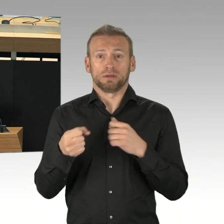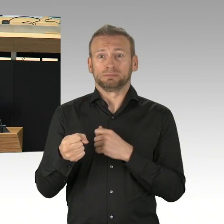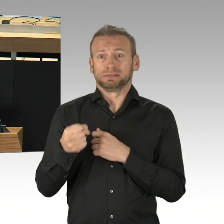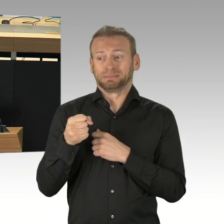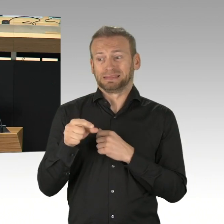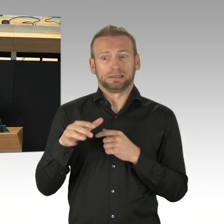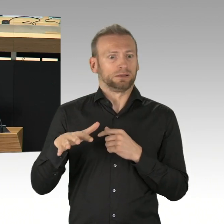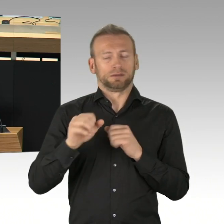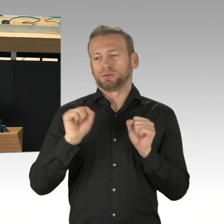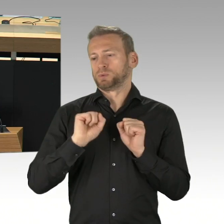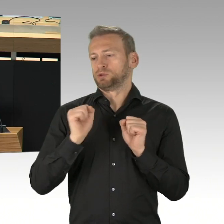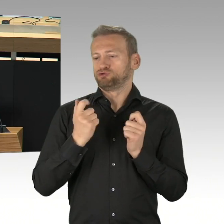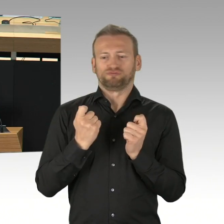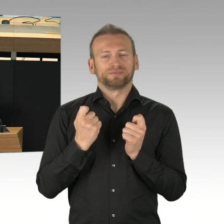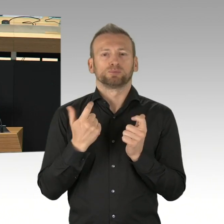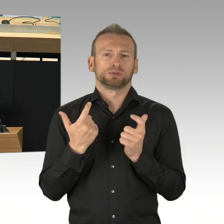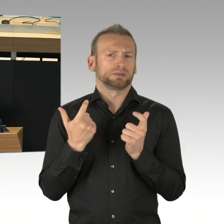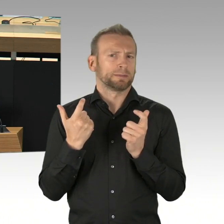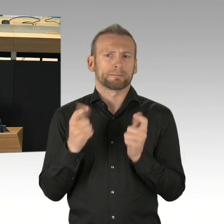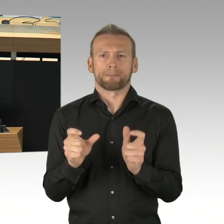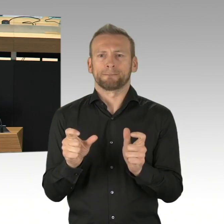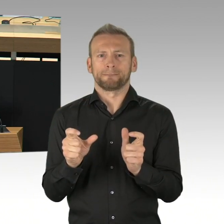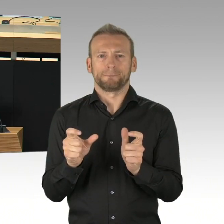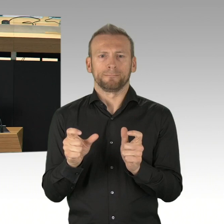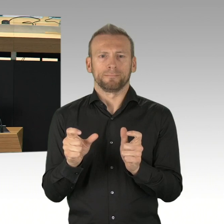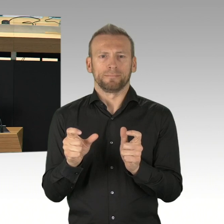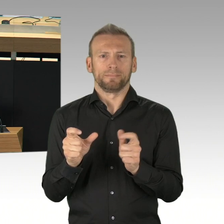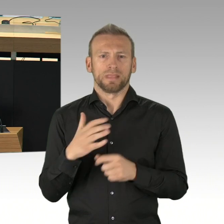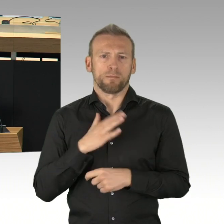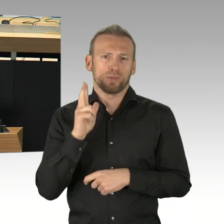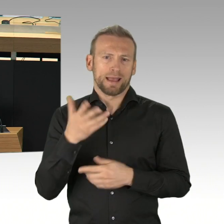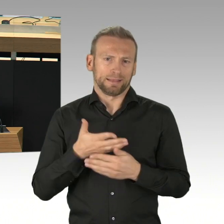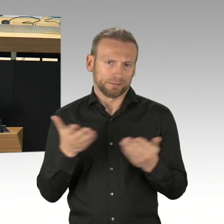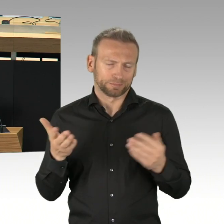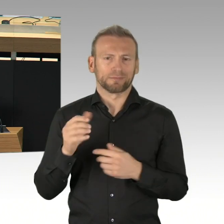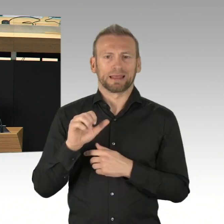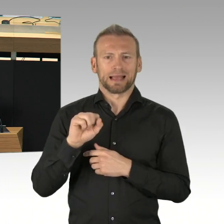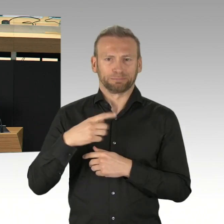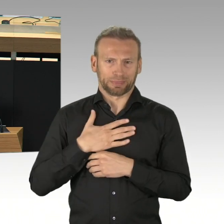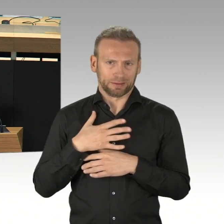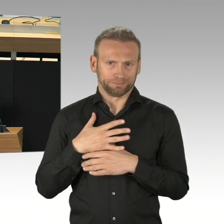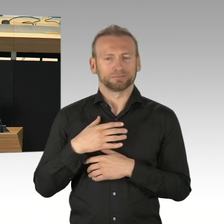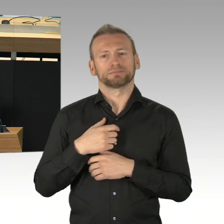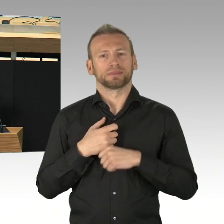die bezahlbaren Wohnraum suchen, aber nicht finden. Das sind junge Menschen, die eine Familie gründen wollen